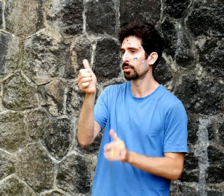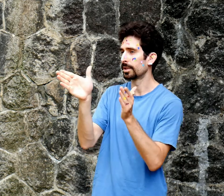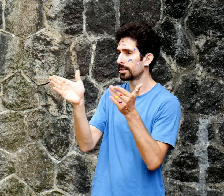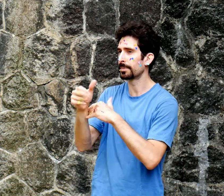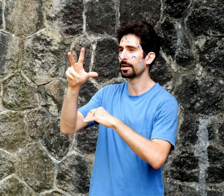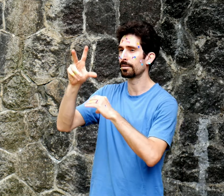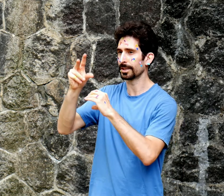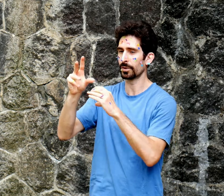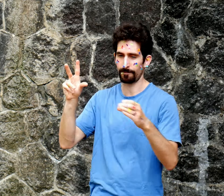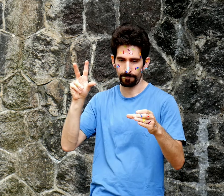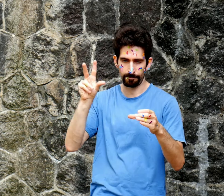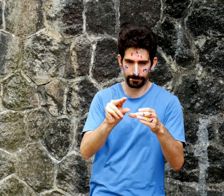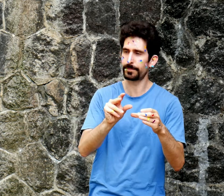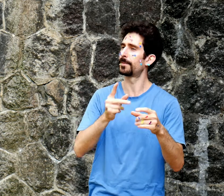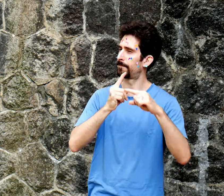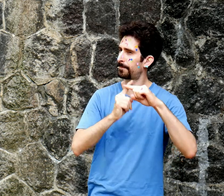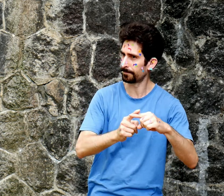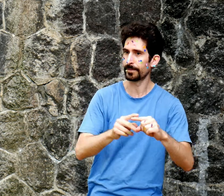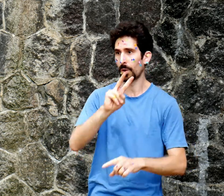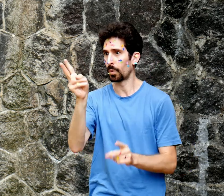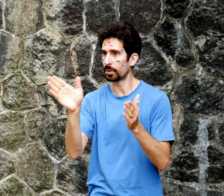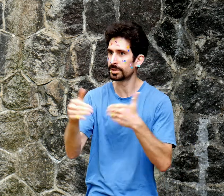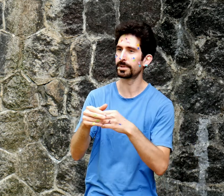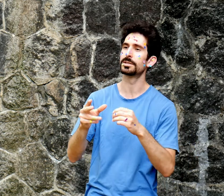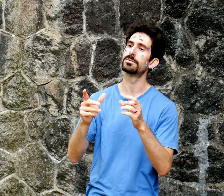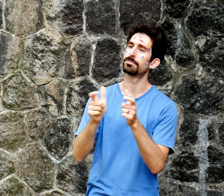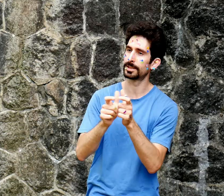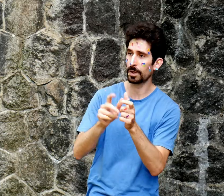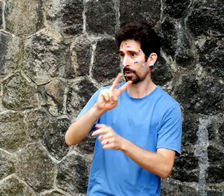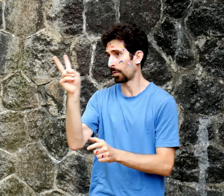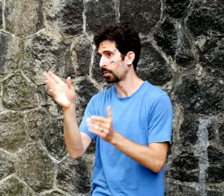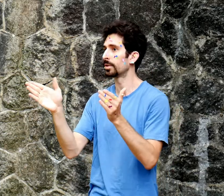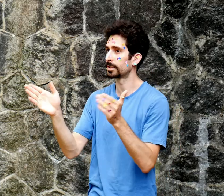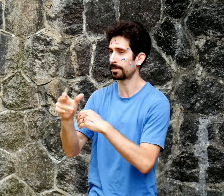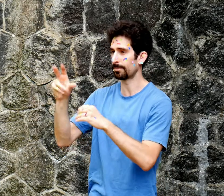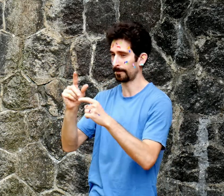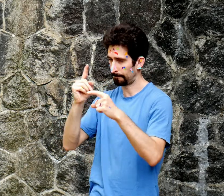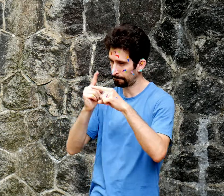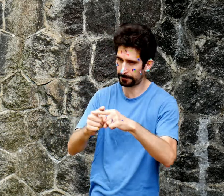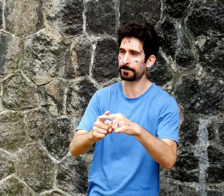est spécifique à une espèce de bactérie. Une autre espèce de bactériophage est spécifique à une autre espèce de bactérie.